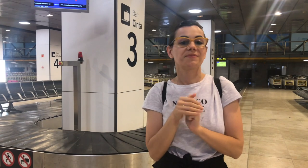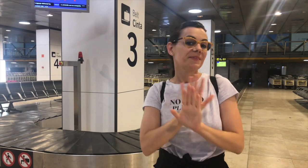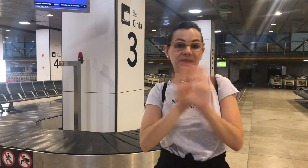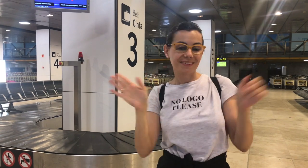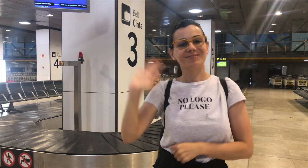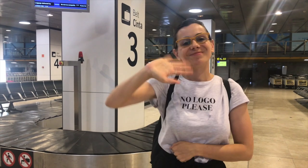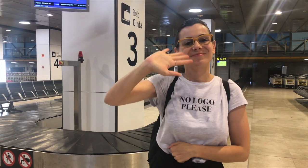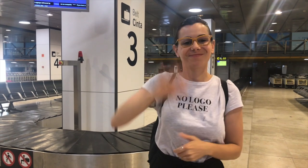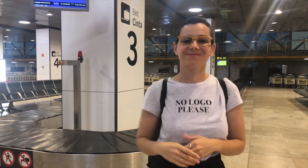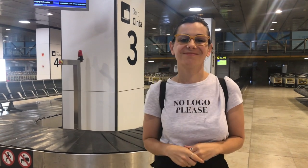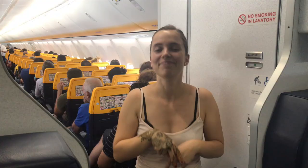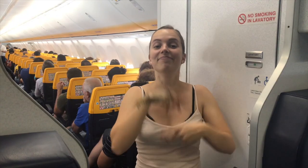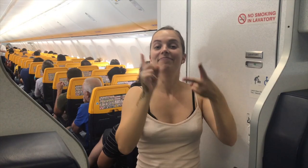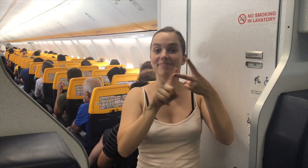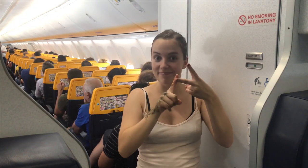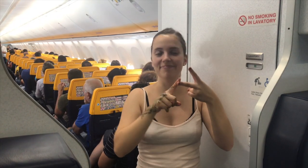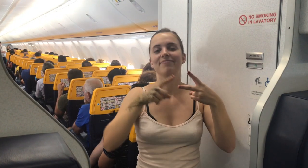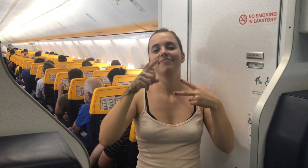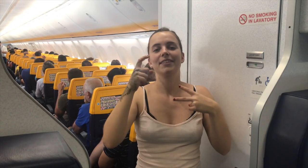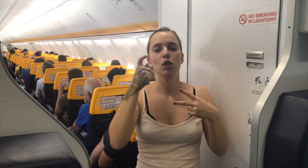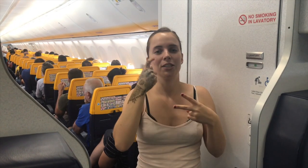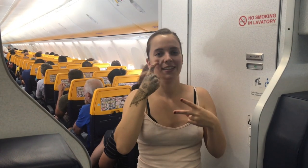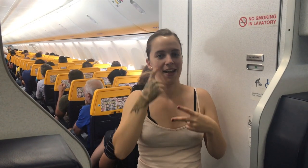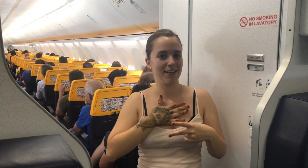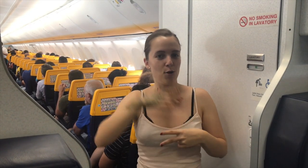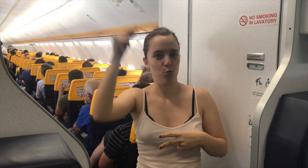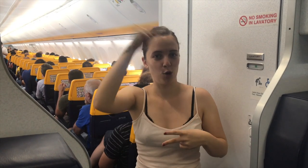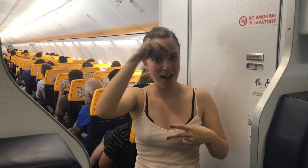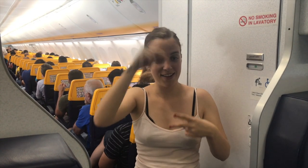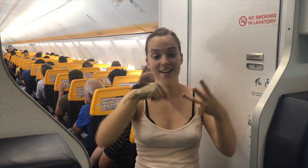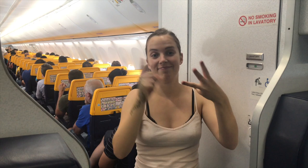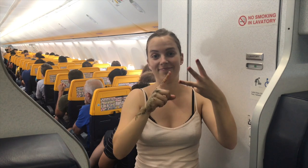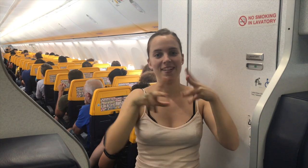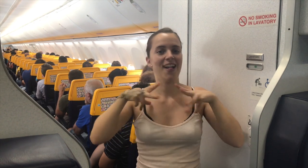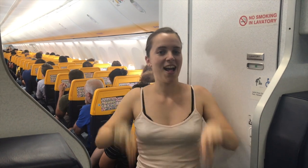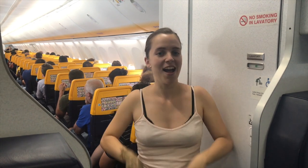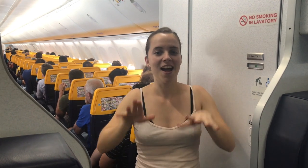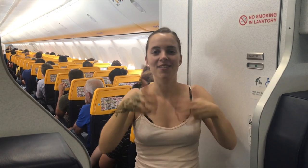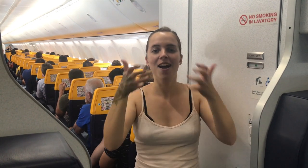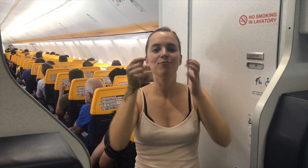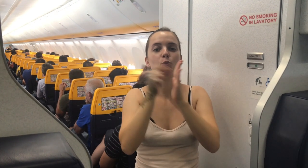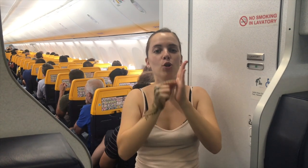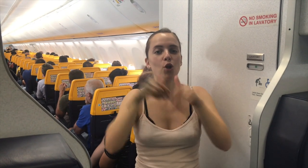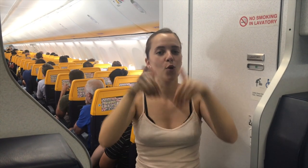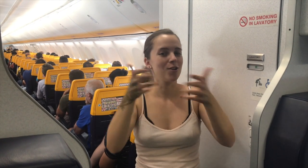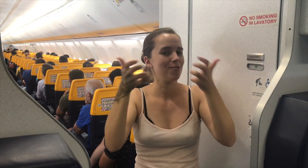Nada más, ¡un saludo! También se presentaron al Comité Electoral Rosina (Bulgaria) y Danny, quien sin embargo no logró votos.